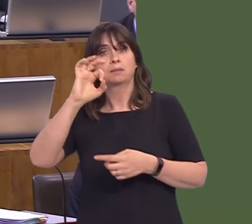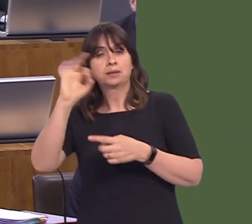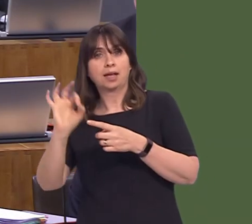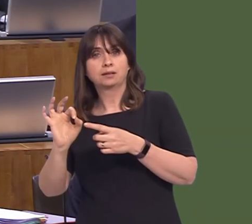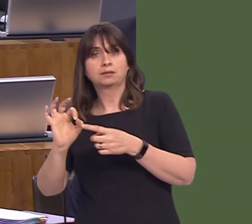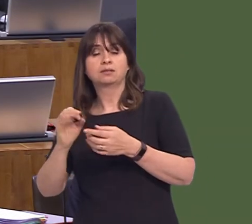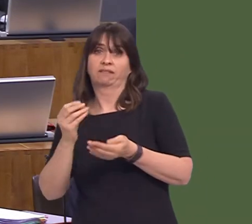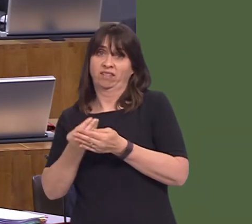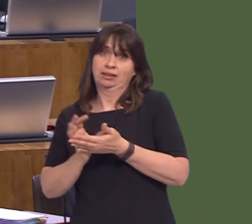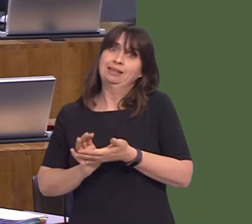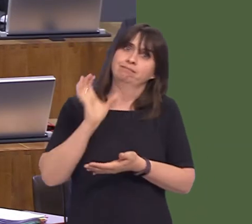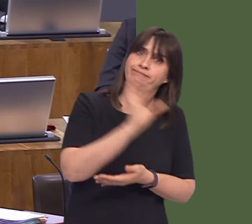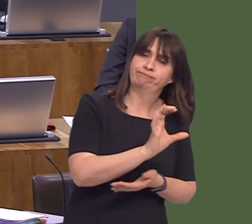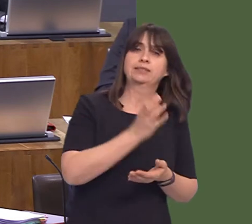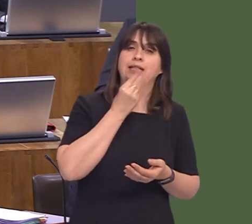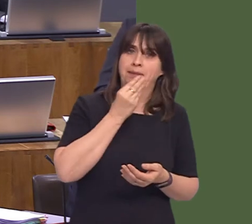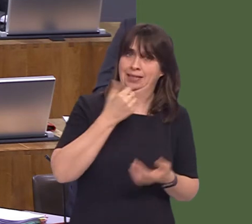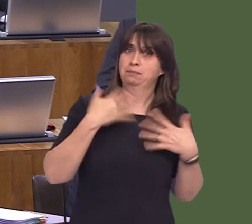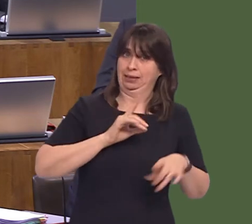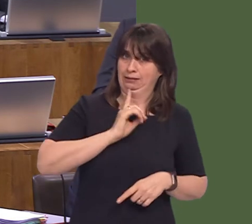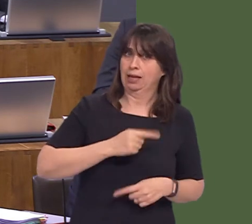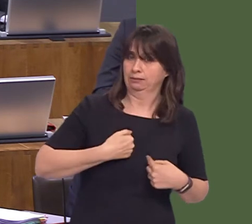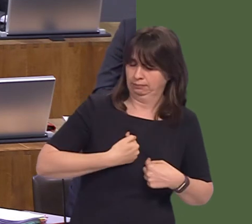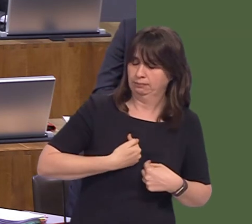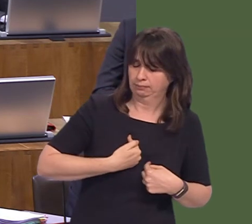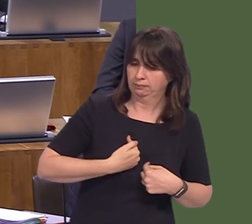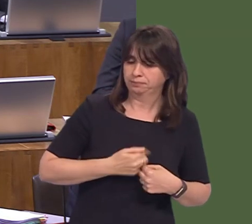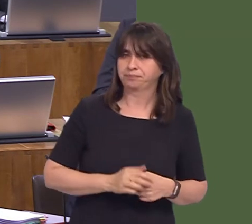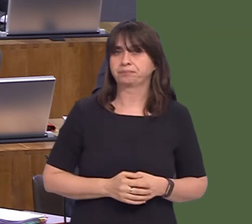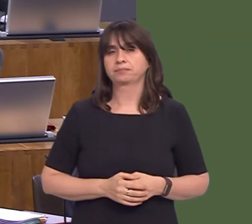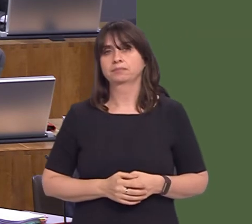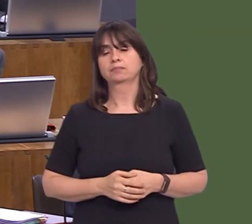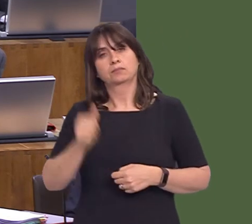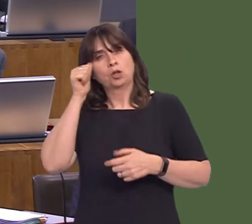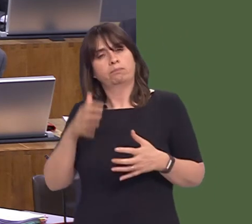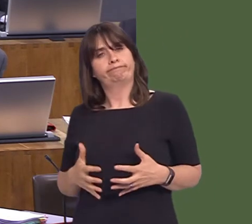bod gordewdraóac nid ydw i'n un sy'n siarad gydag unrhyw fath o brofiad ynglyn ‚ hyn,